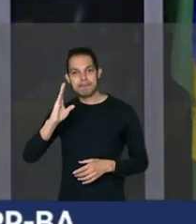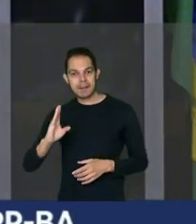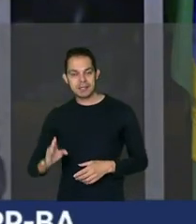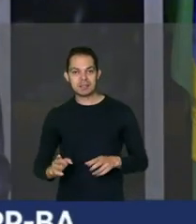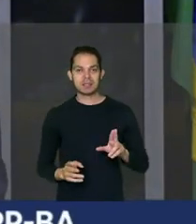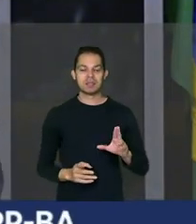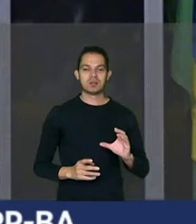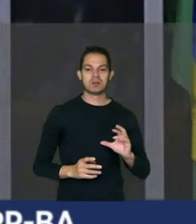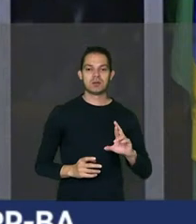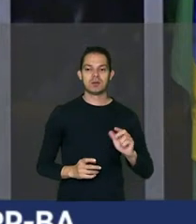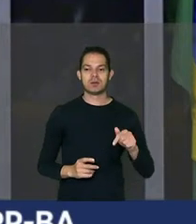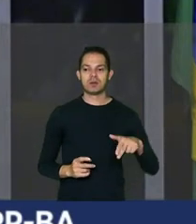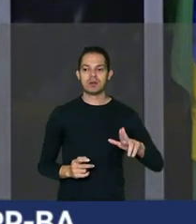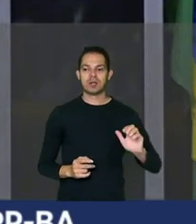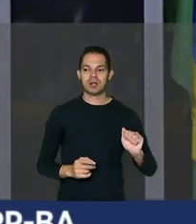UCRÂNIA E DIANTE DOS ÚLTIMOS ACONTECIMENTOS OCORRIDOS NO